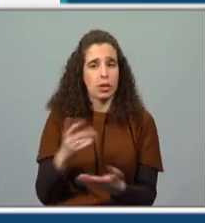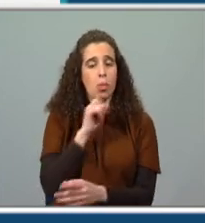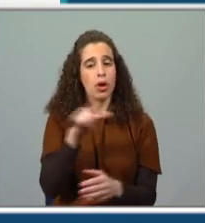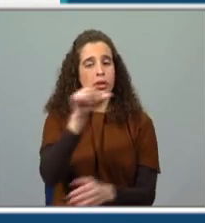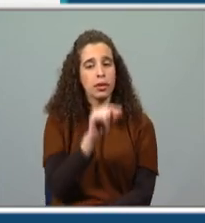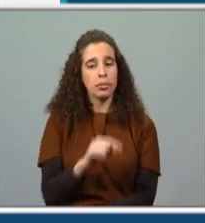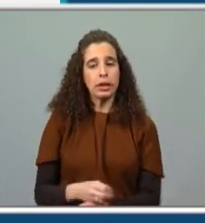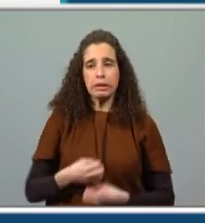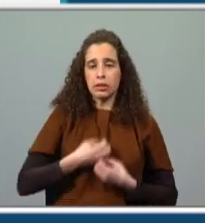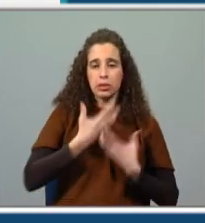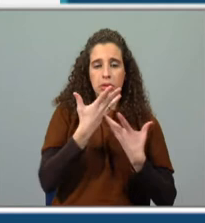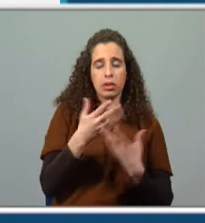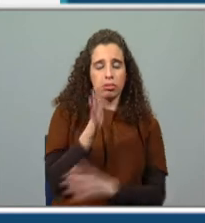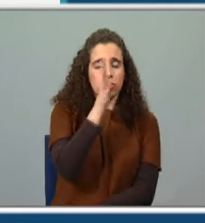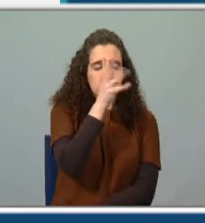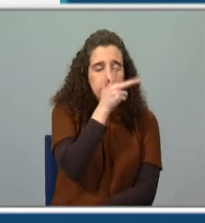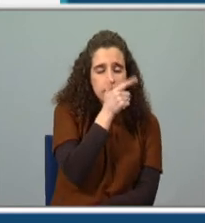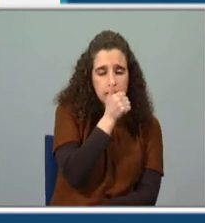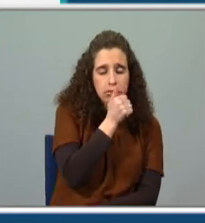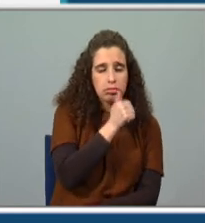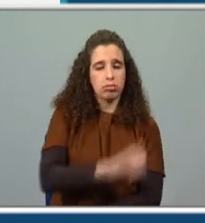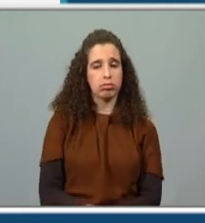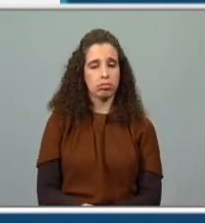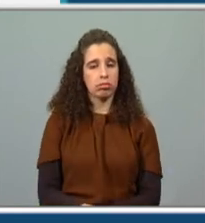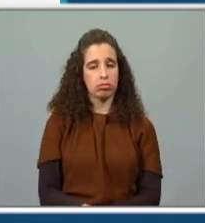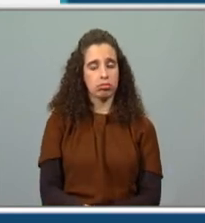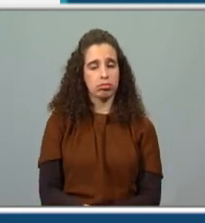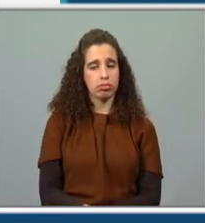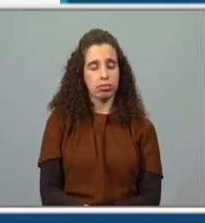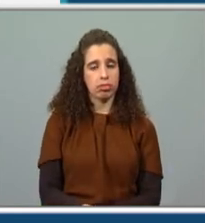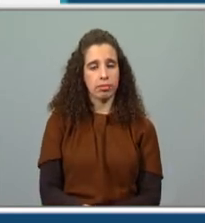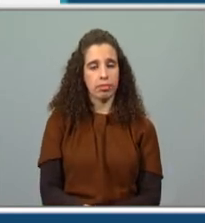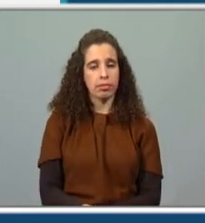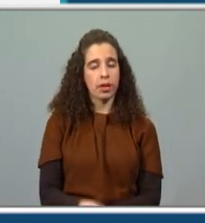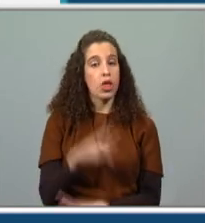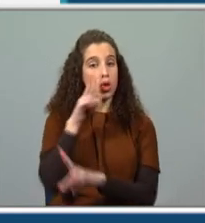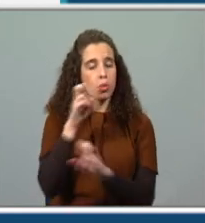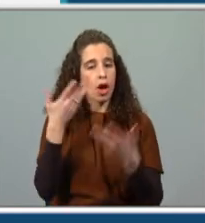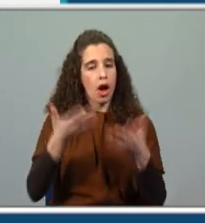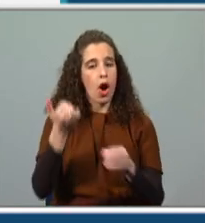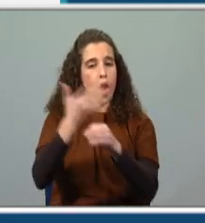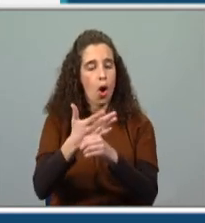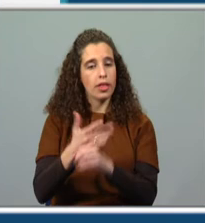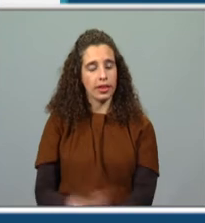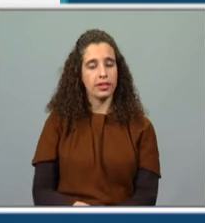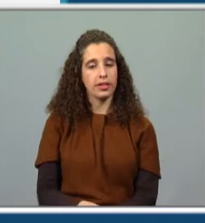exprimir desilusão e tristeza descobre agora outras interjeições e os 表達失望和悲傷現在發現其他感嘆詞和